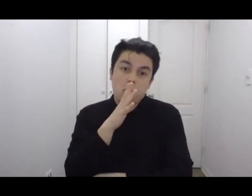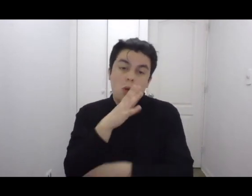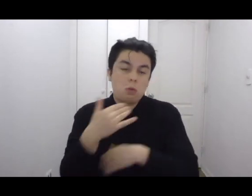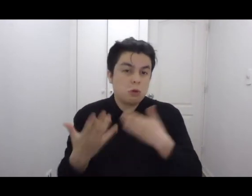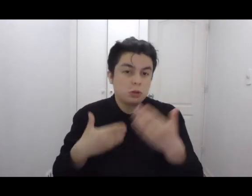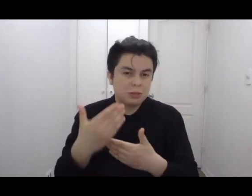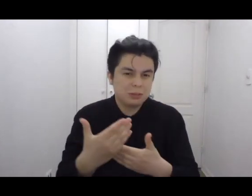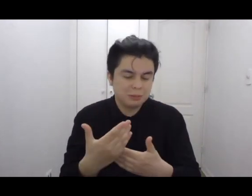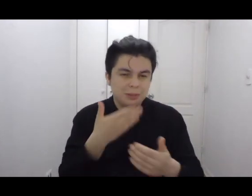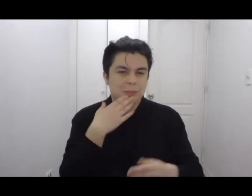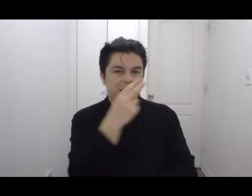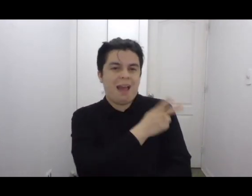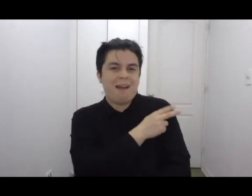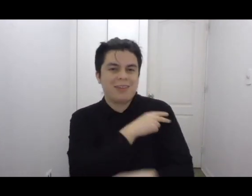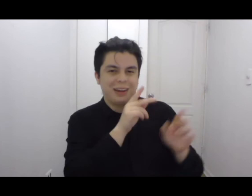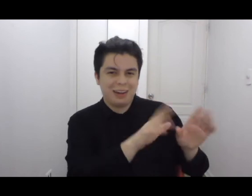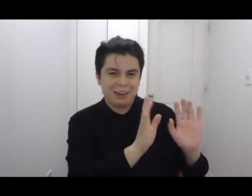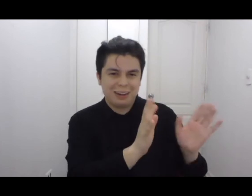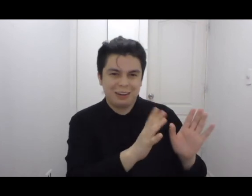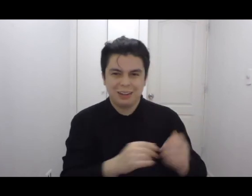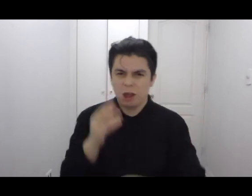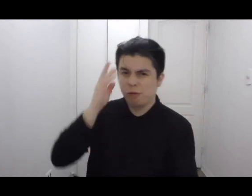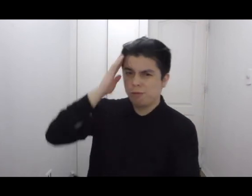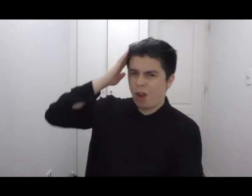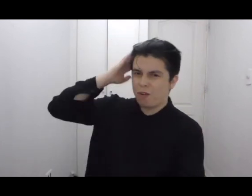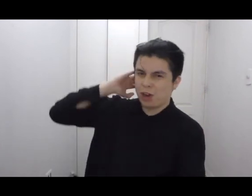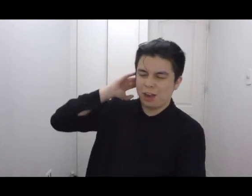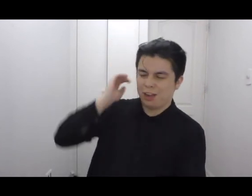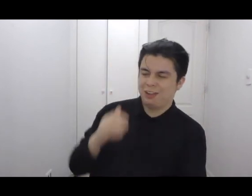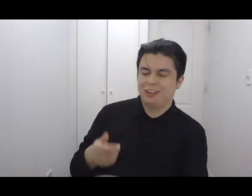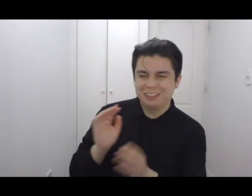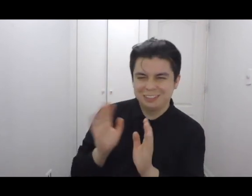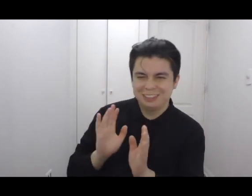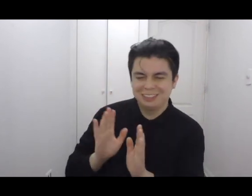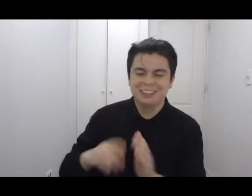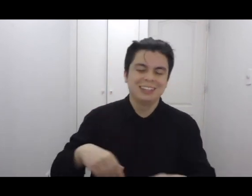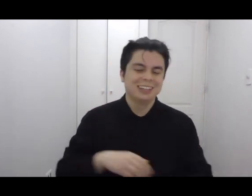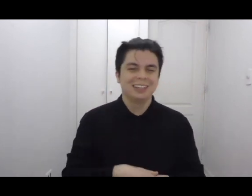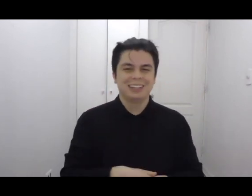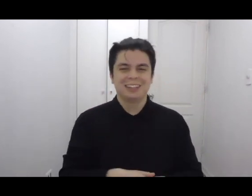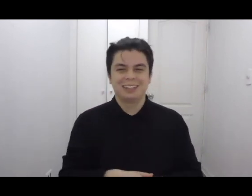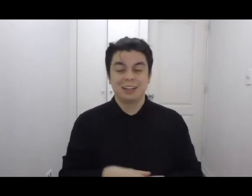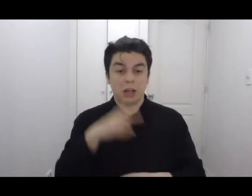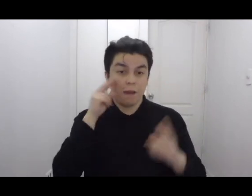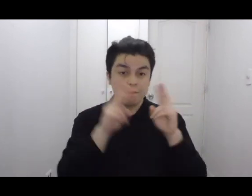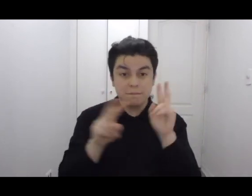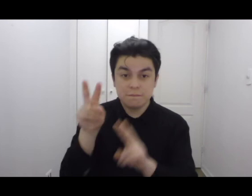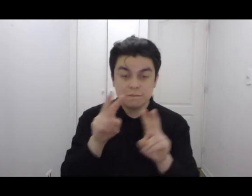que puede pasar, asi que a la Bernie también, a ti también,